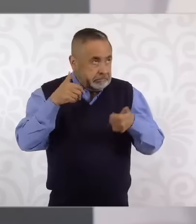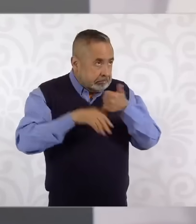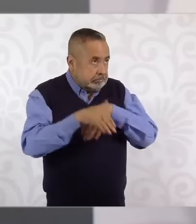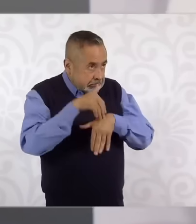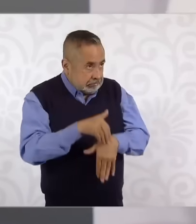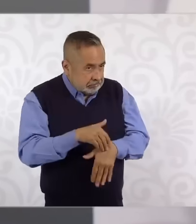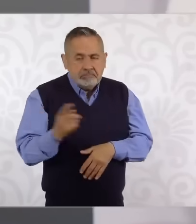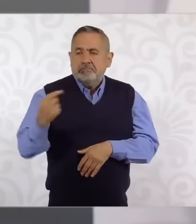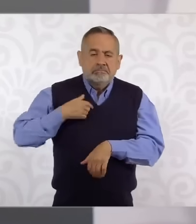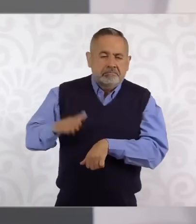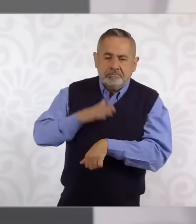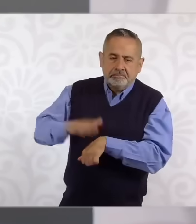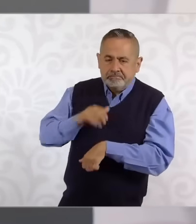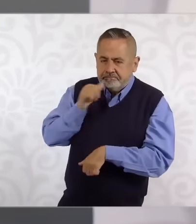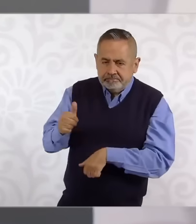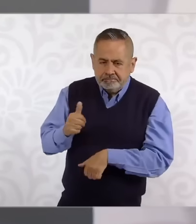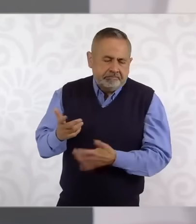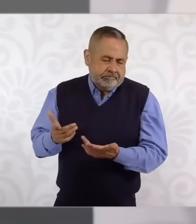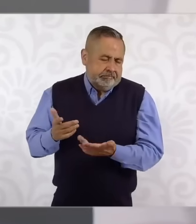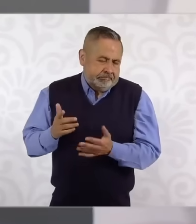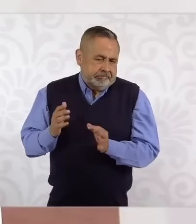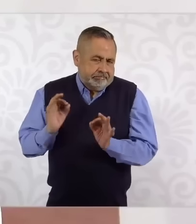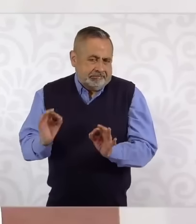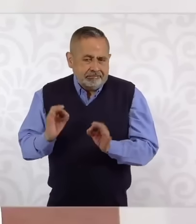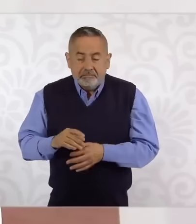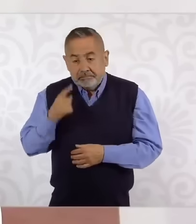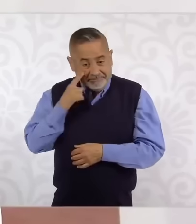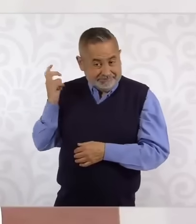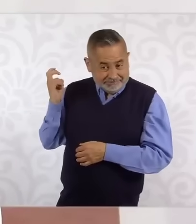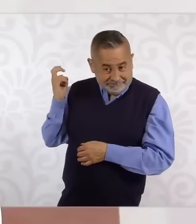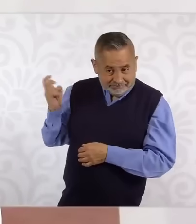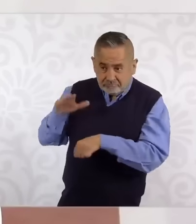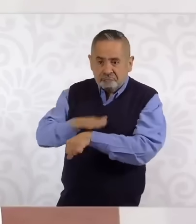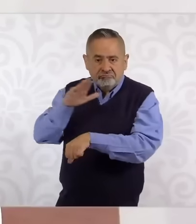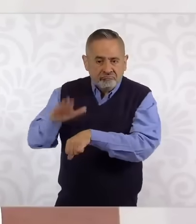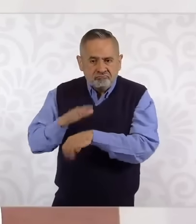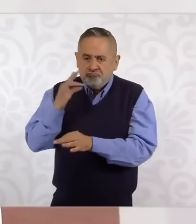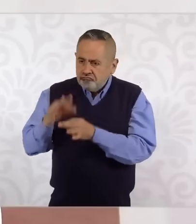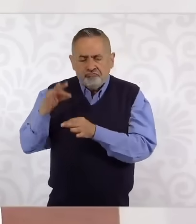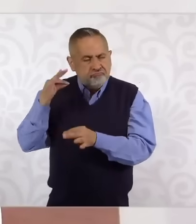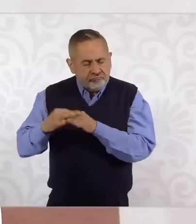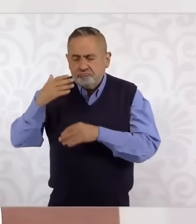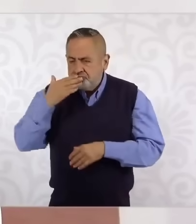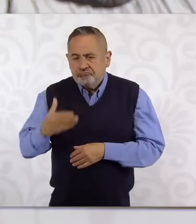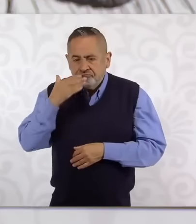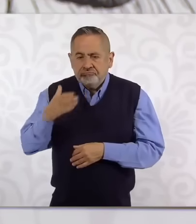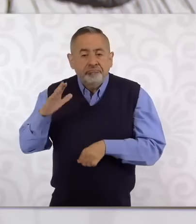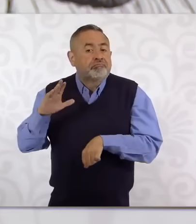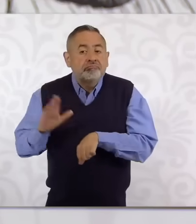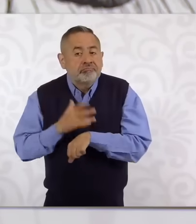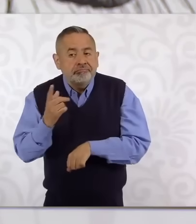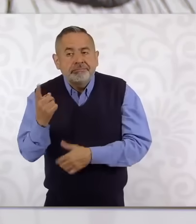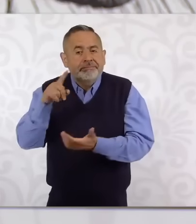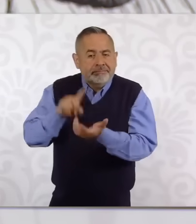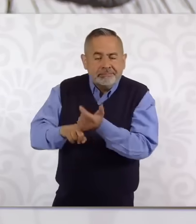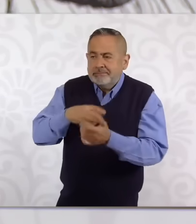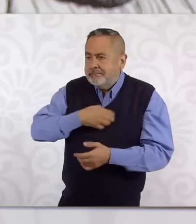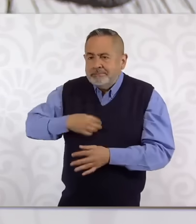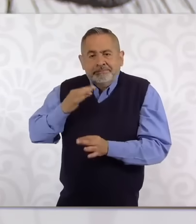esa aprobación. Entonces ese esa aprobación tiene que ver con un proyecto de nación y eso es lo que